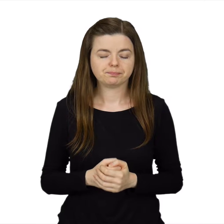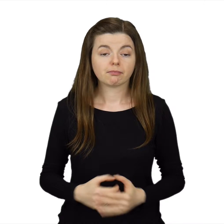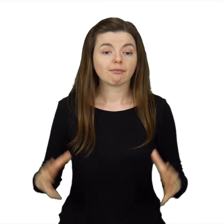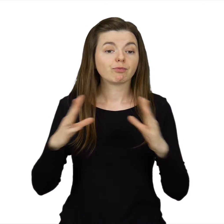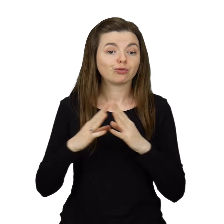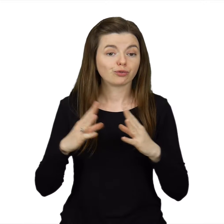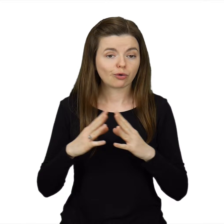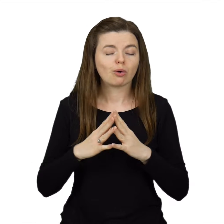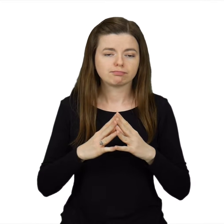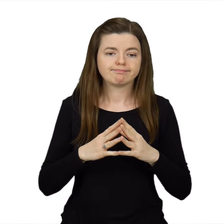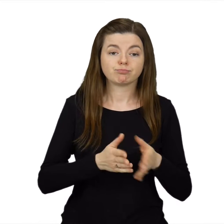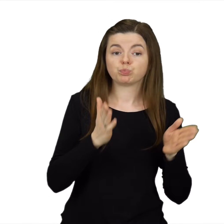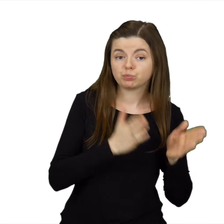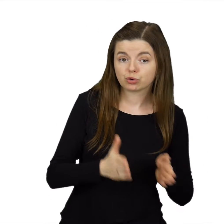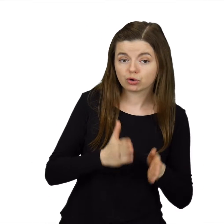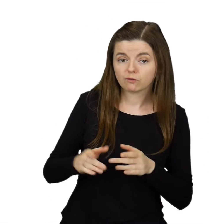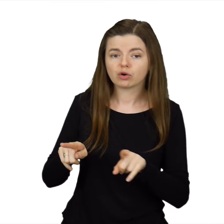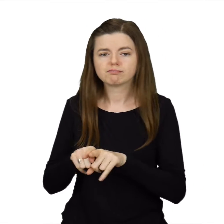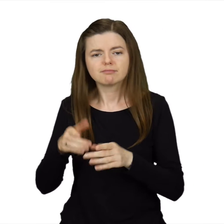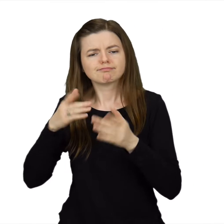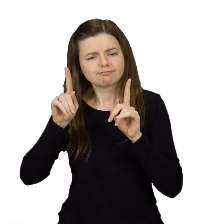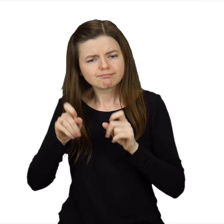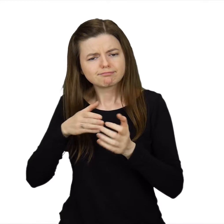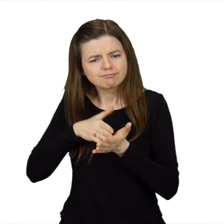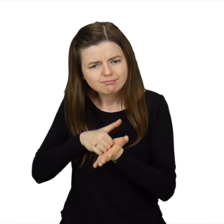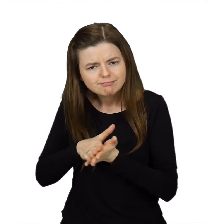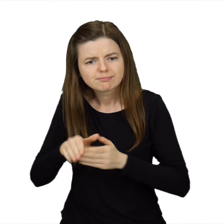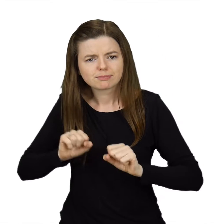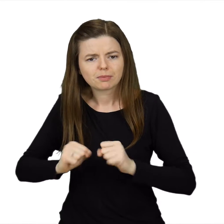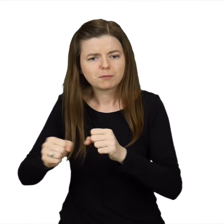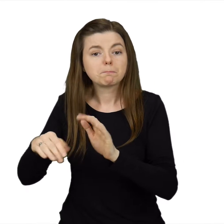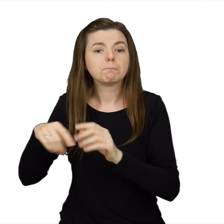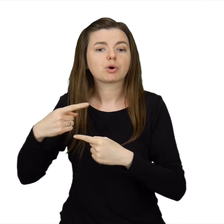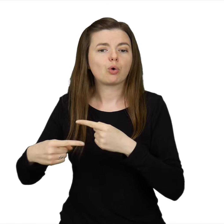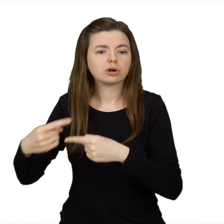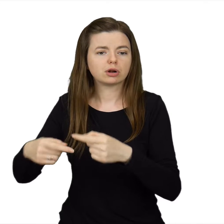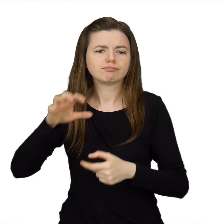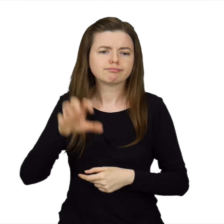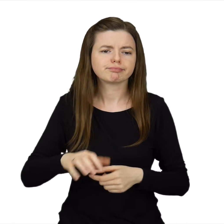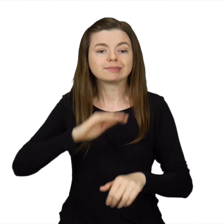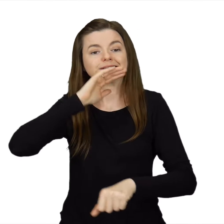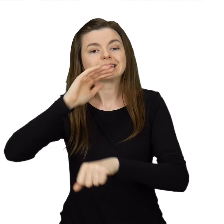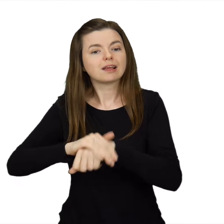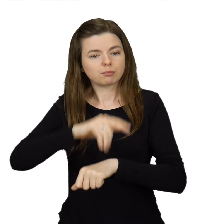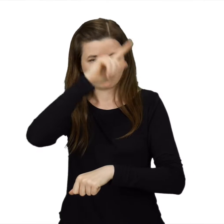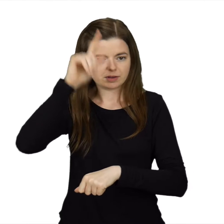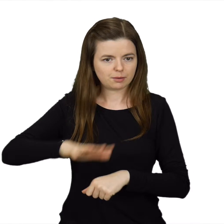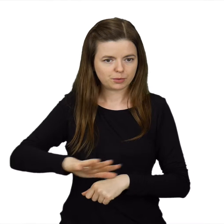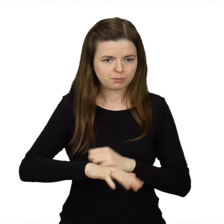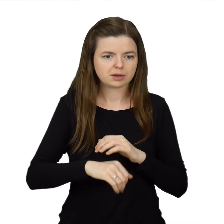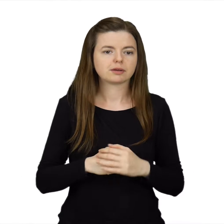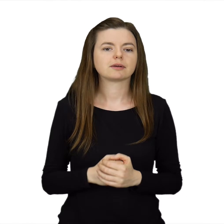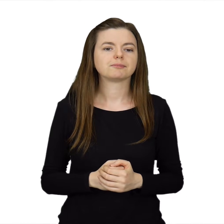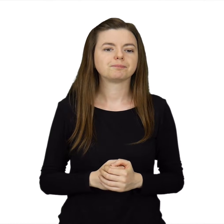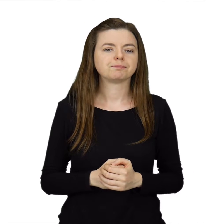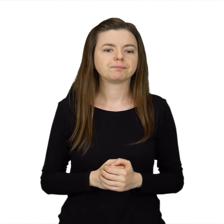przygotowywanie i wdrażanie procedur związanych z udzielaniem zamówień publicznych,